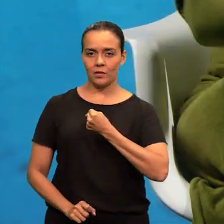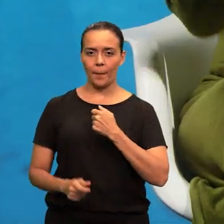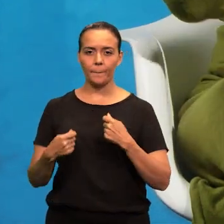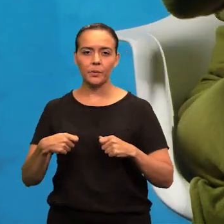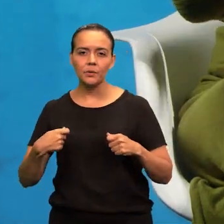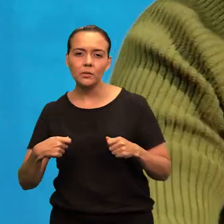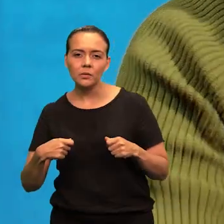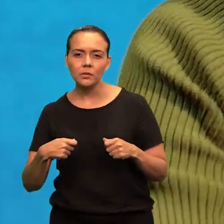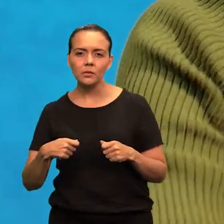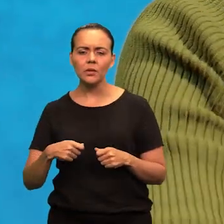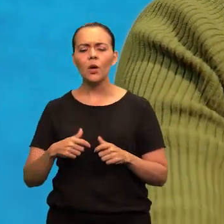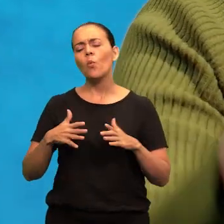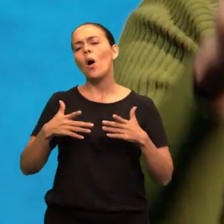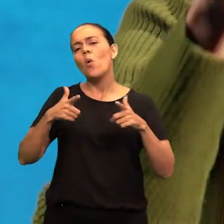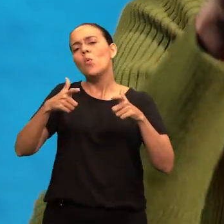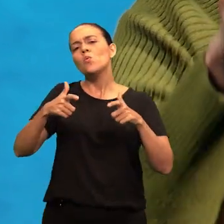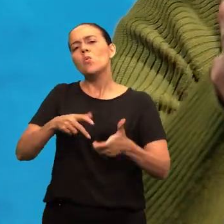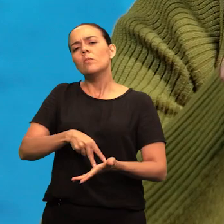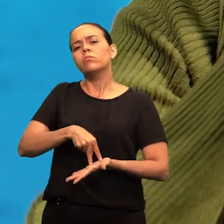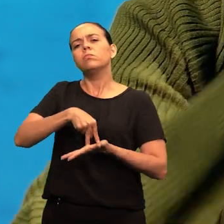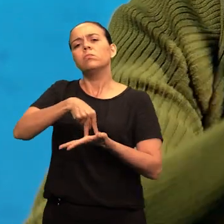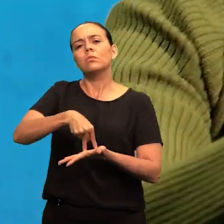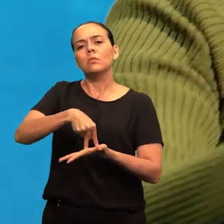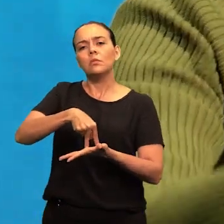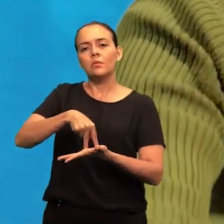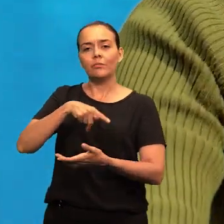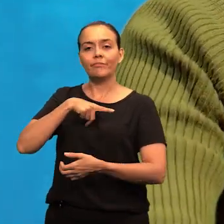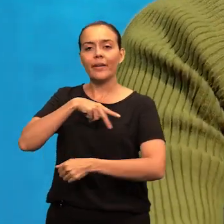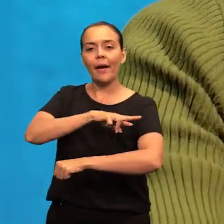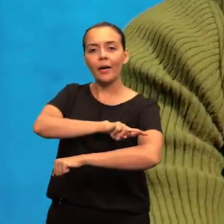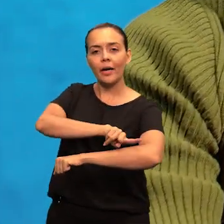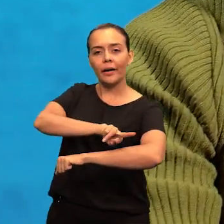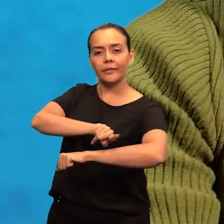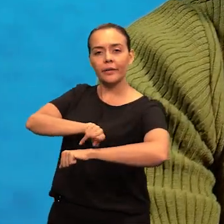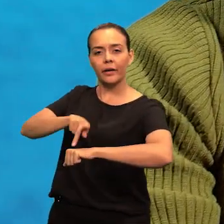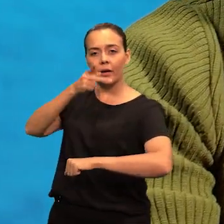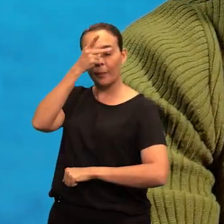porque o conceito de lugar de fala da Djamila racializa todo mundo.